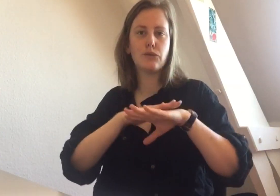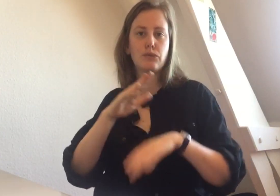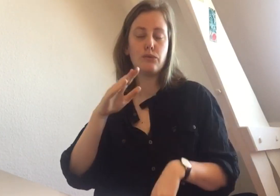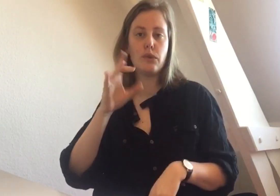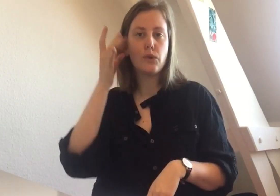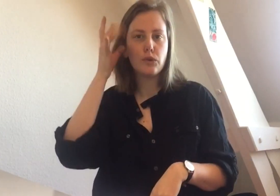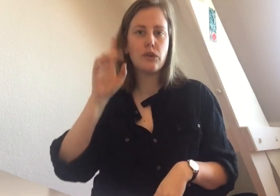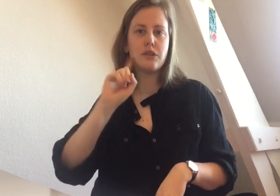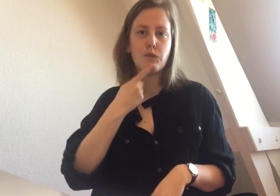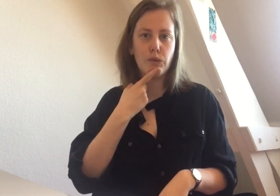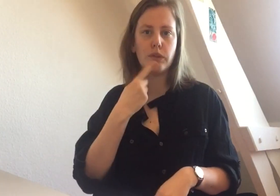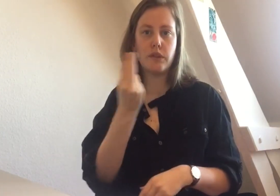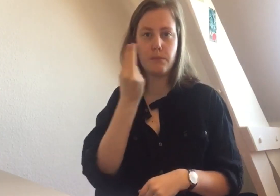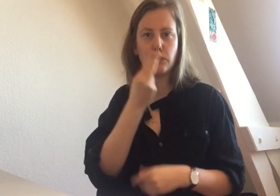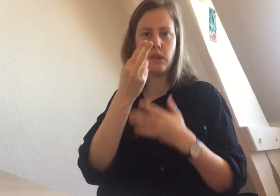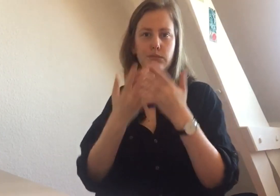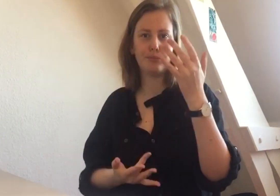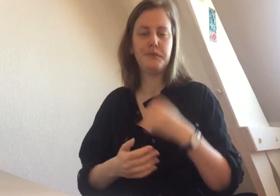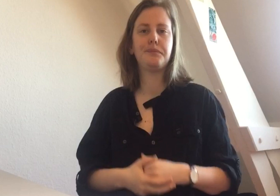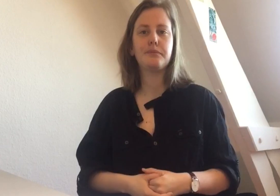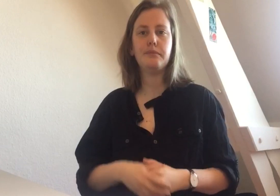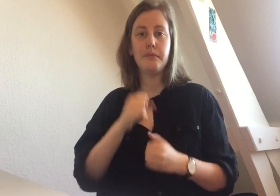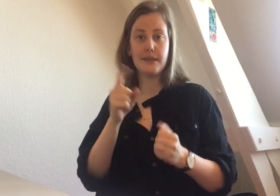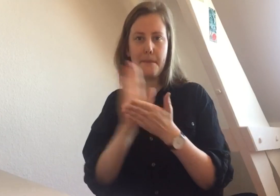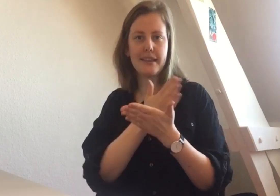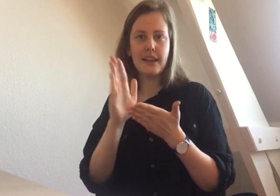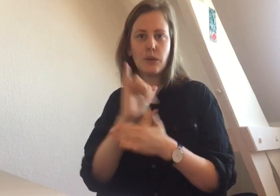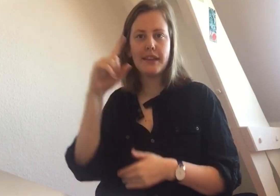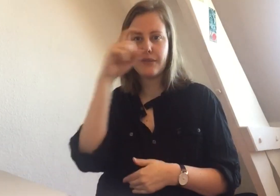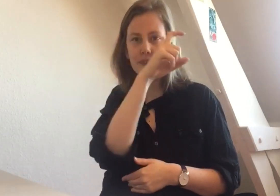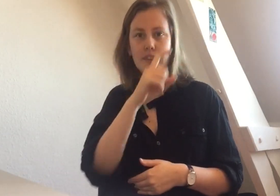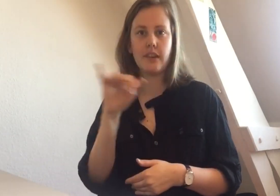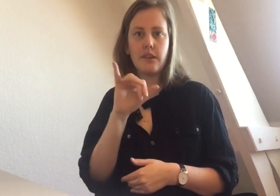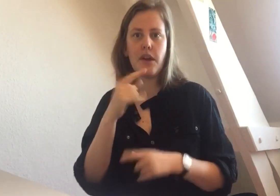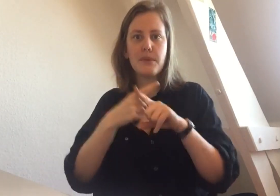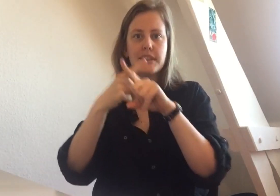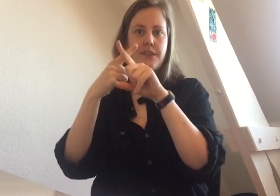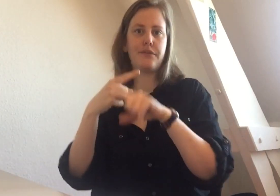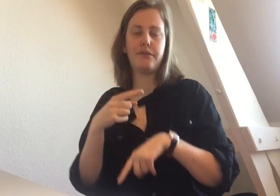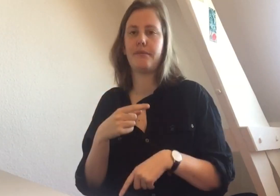et vis-à-vis de la culture sourde et des besoins de chacun Nous pouvions partager nos difficultés et des choses positives